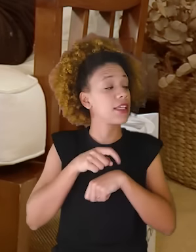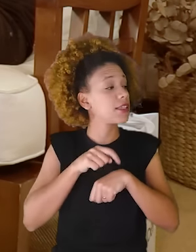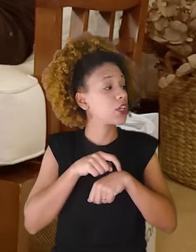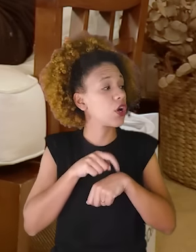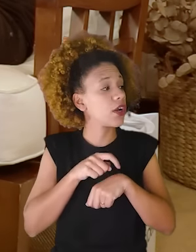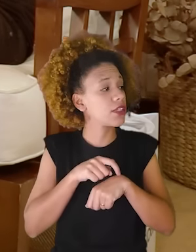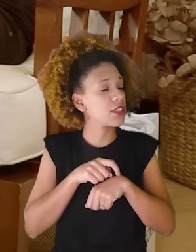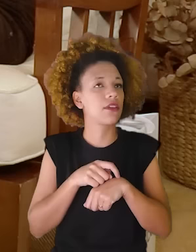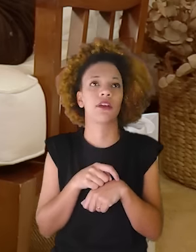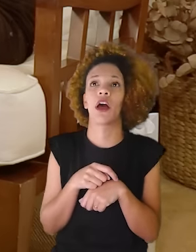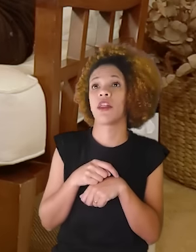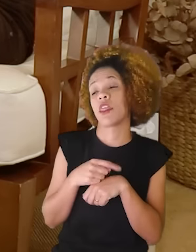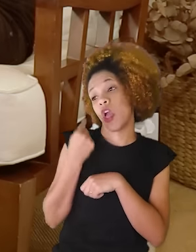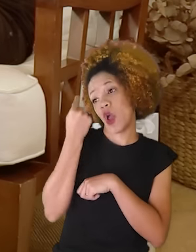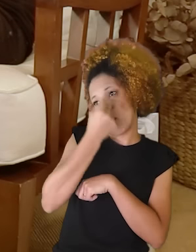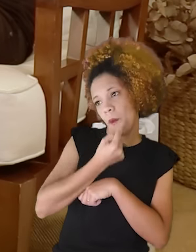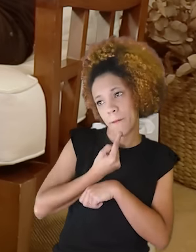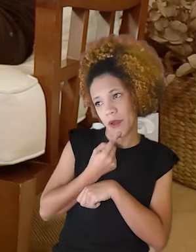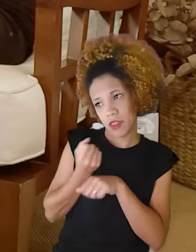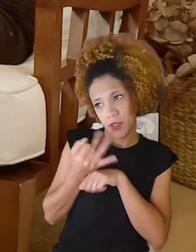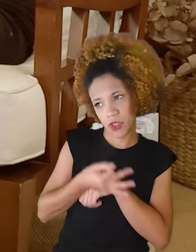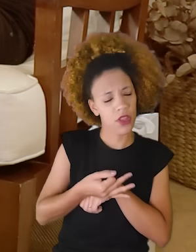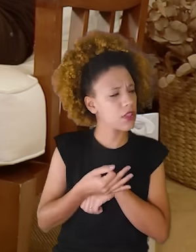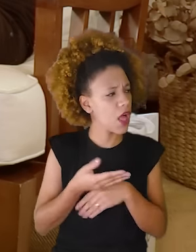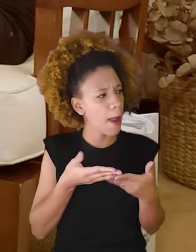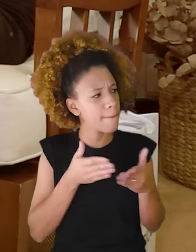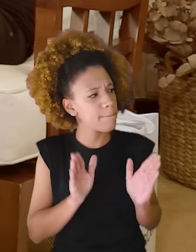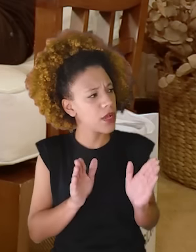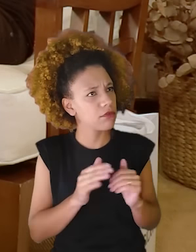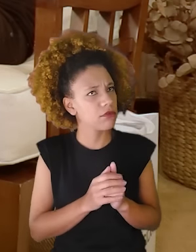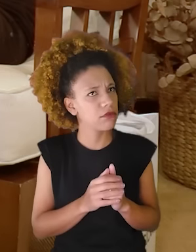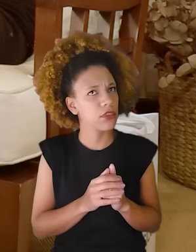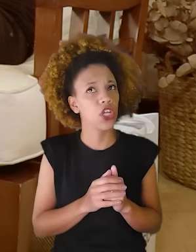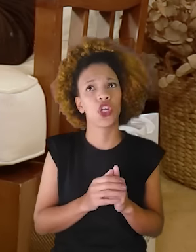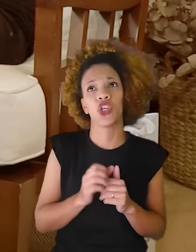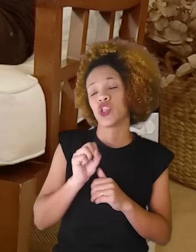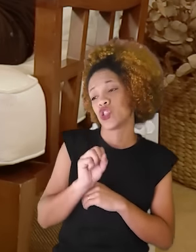até que horas vai até 1 da manhã mas inaugurou Quando inaugurou a gente tá em soft Open que é